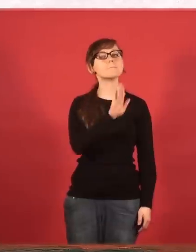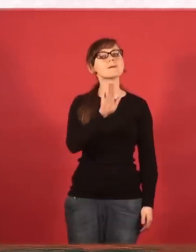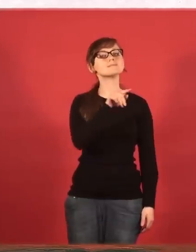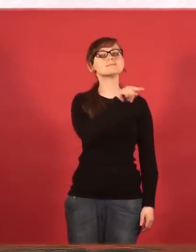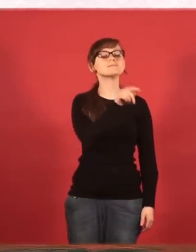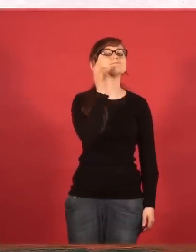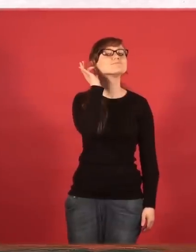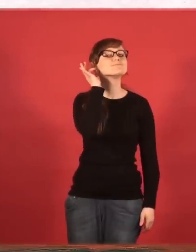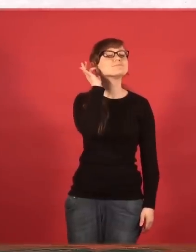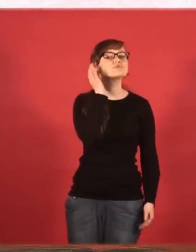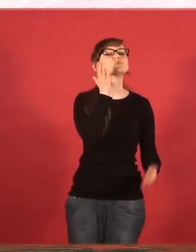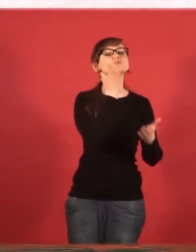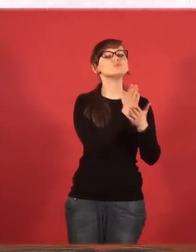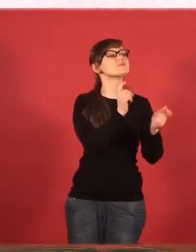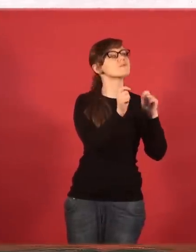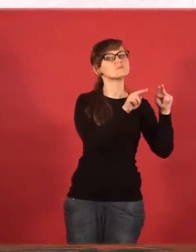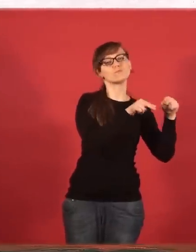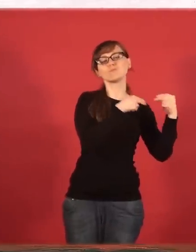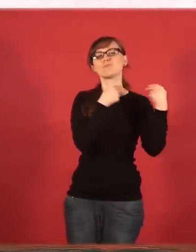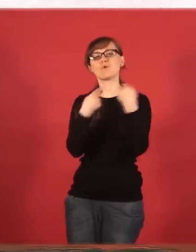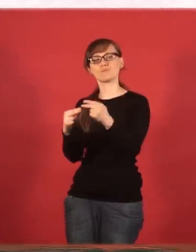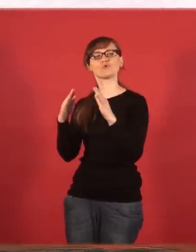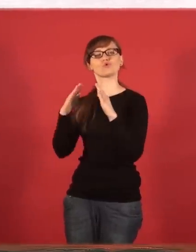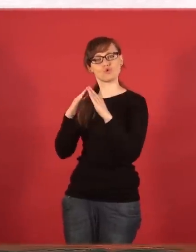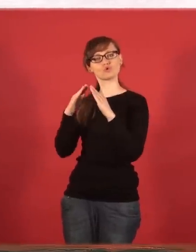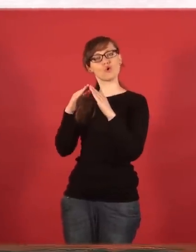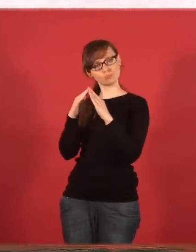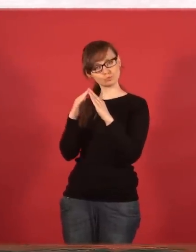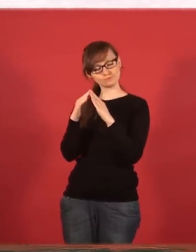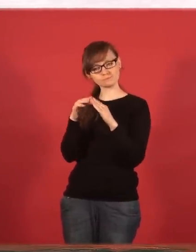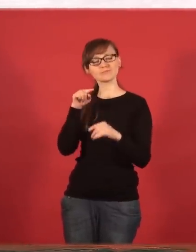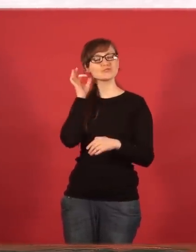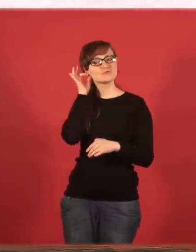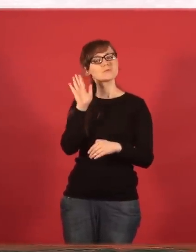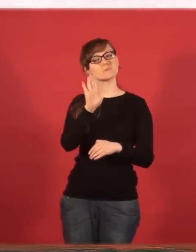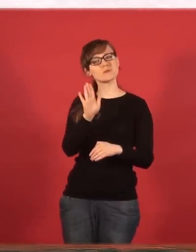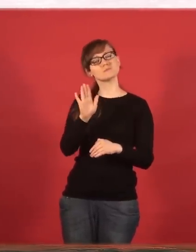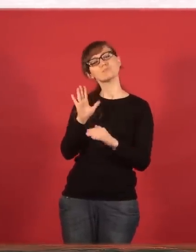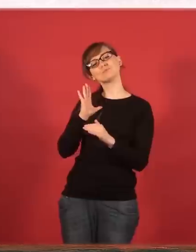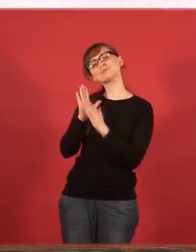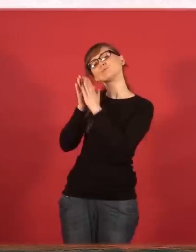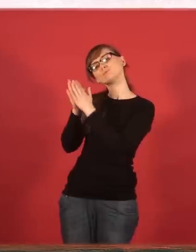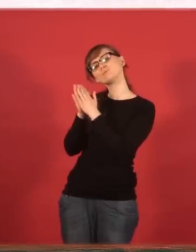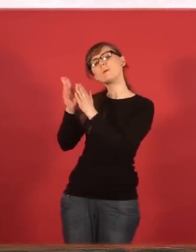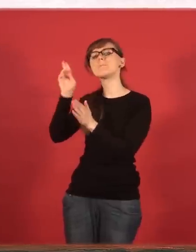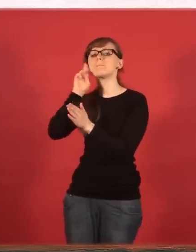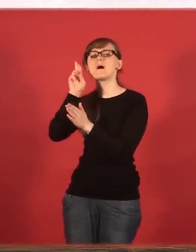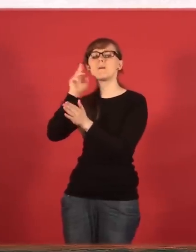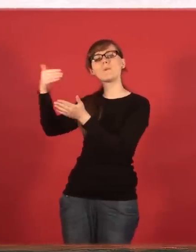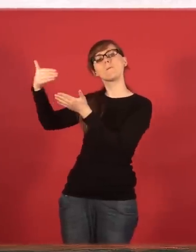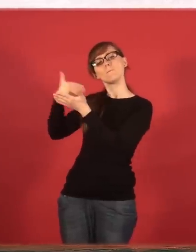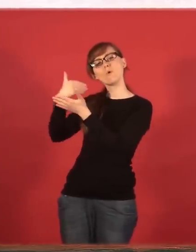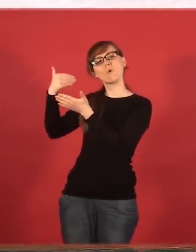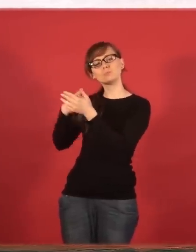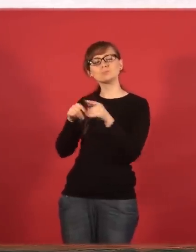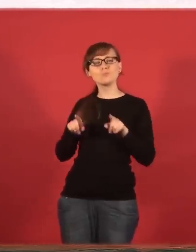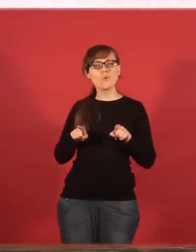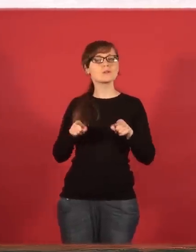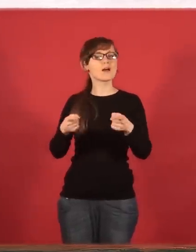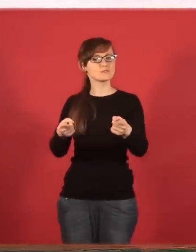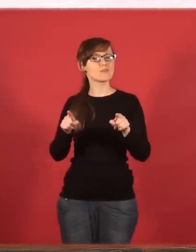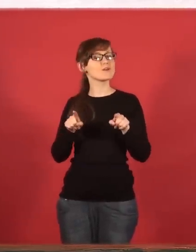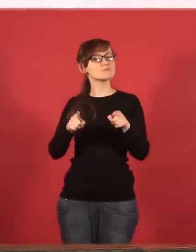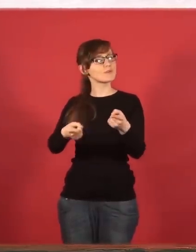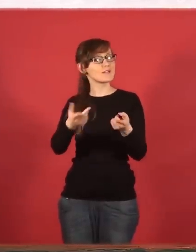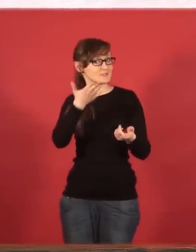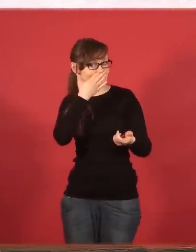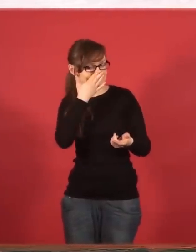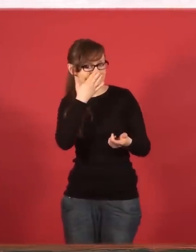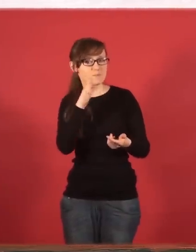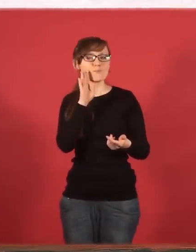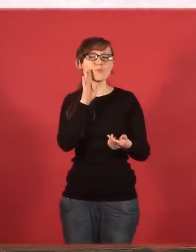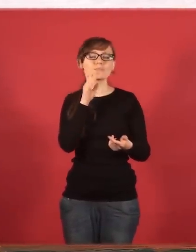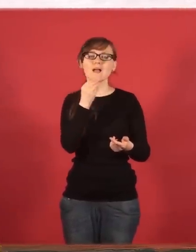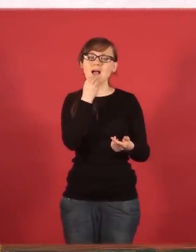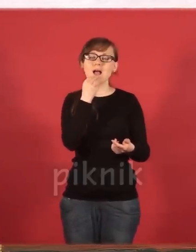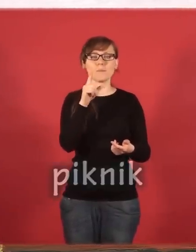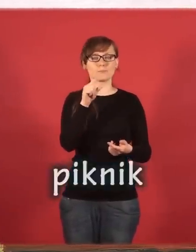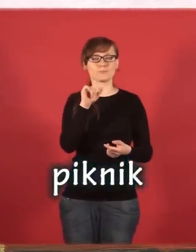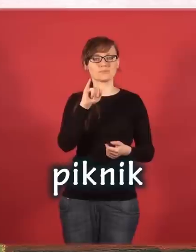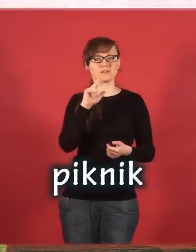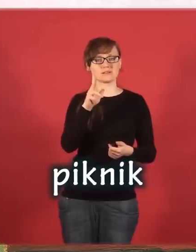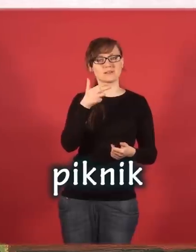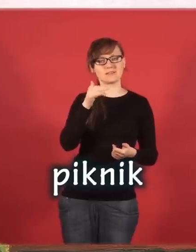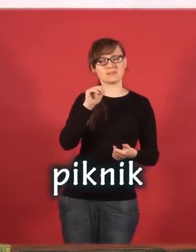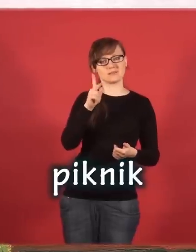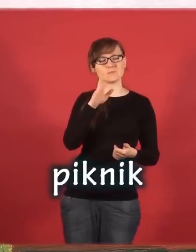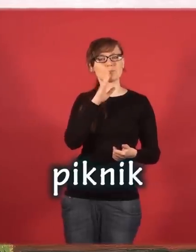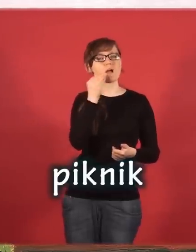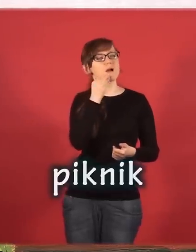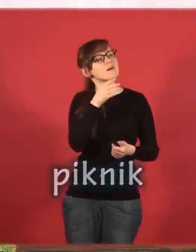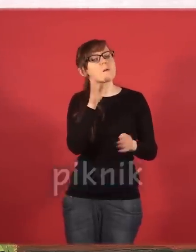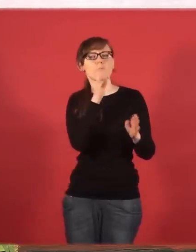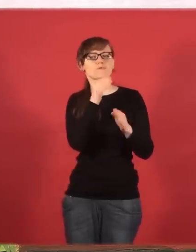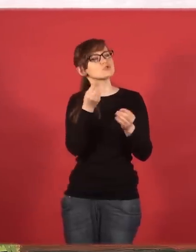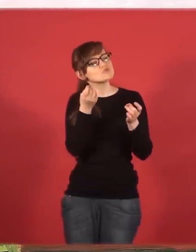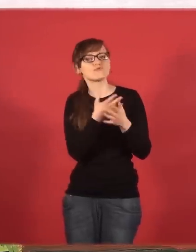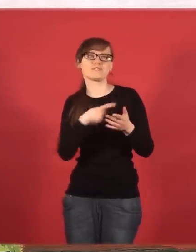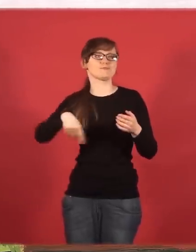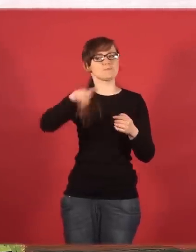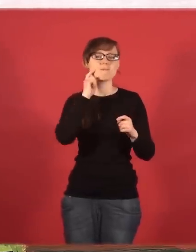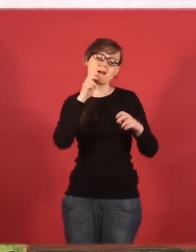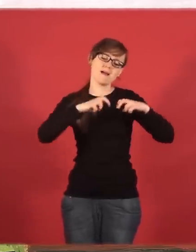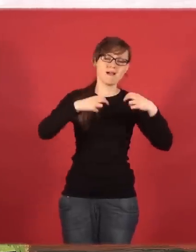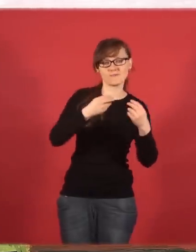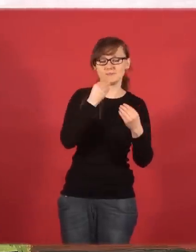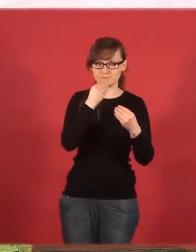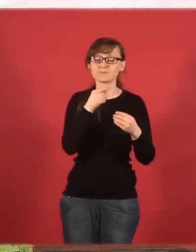Becky wróciła z wakacji i uprosiła mamę, żeby zorganizować piknik.